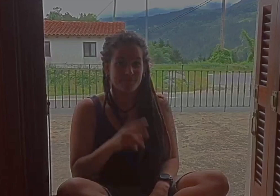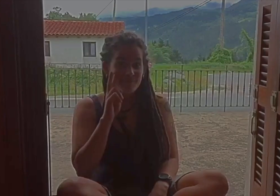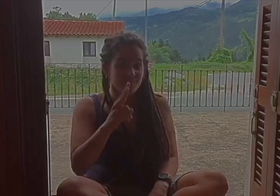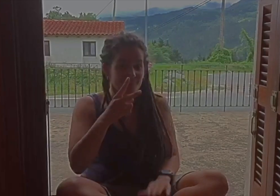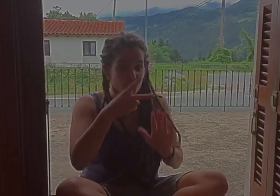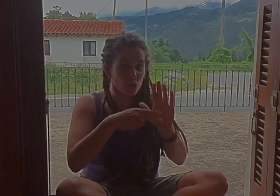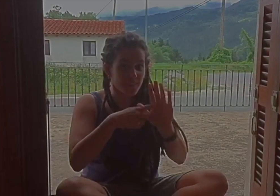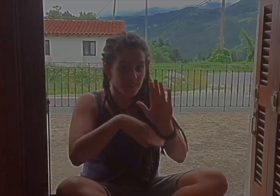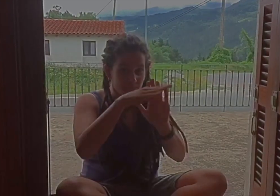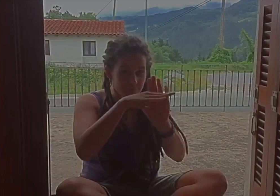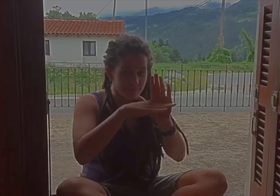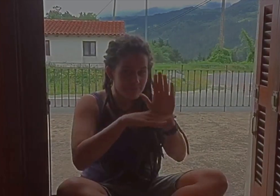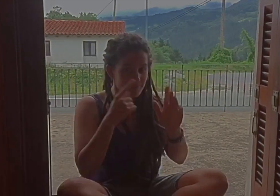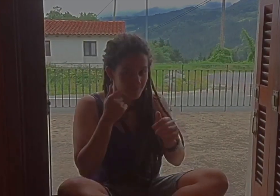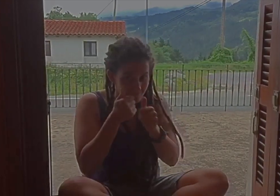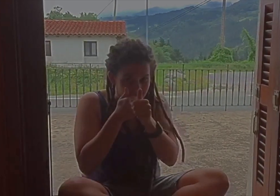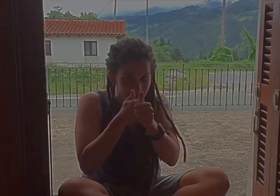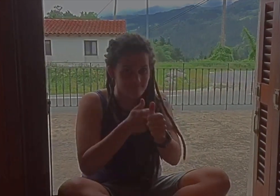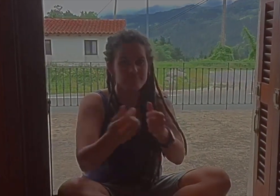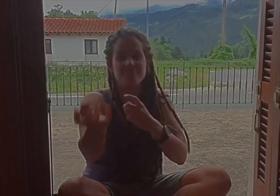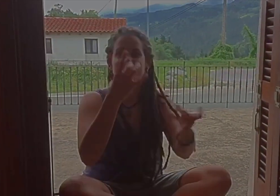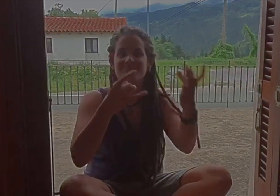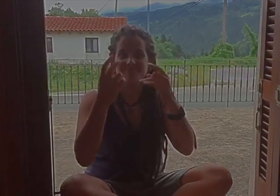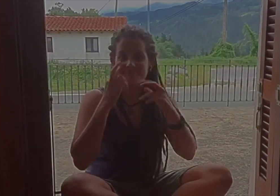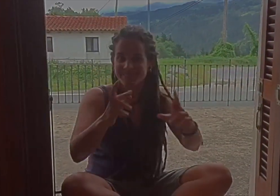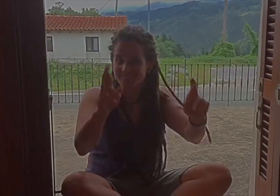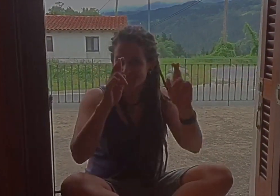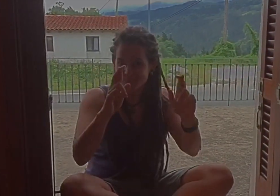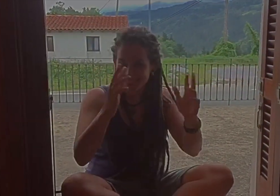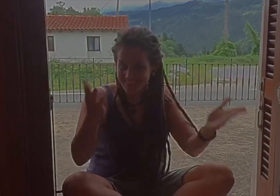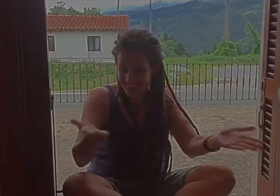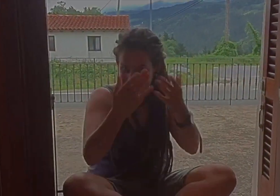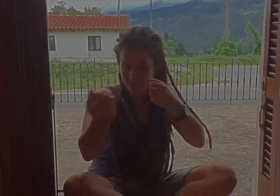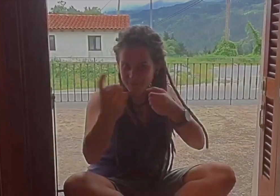Seguid al pie de la letra las bases del concurso a la hora de enviarnos propuestas. Suerte y os animamos a participar.